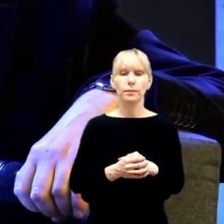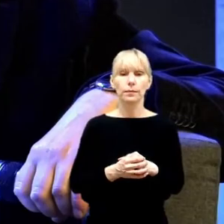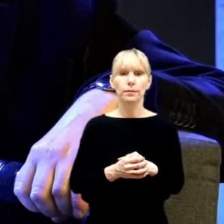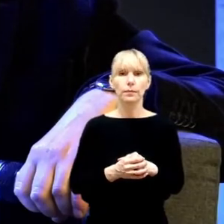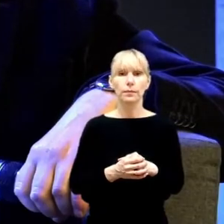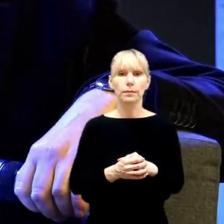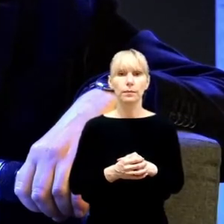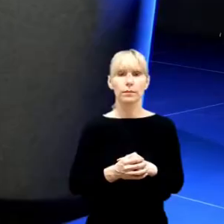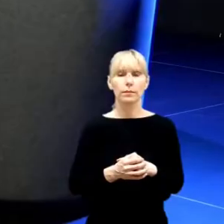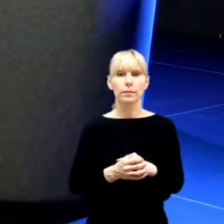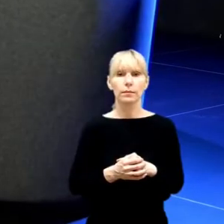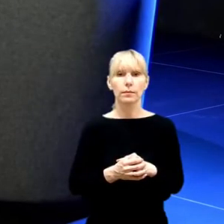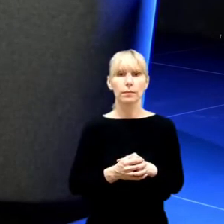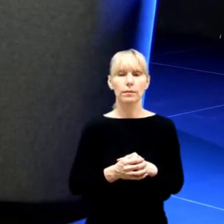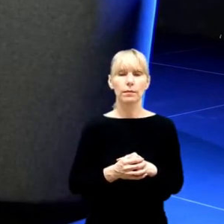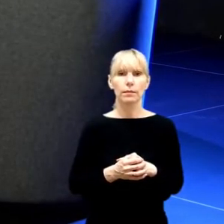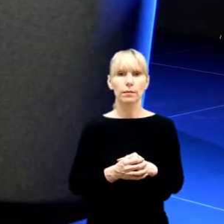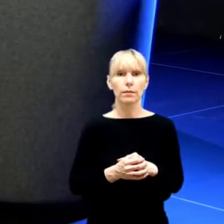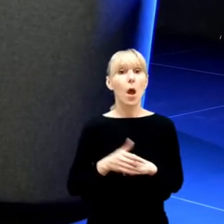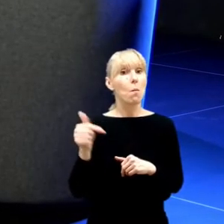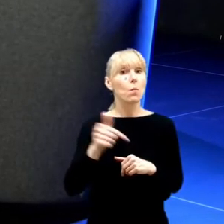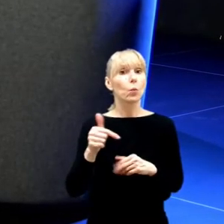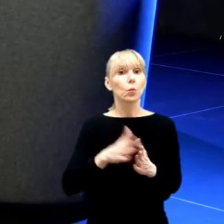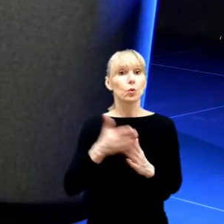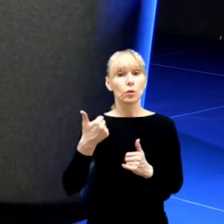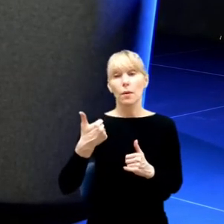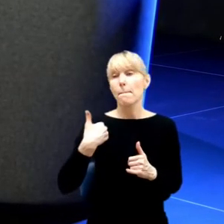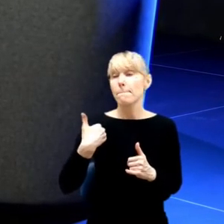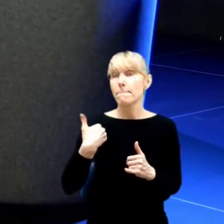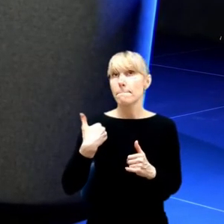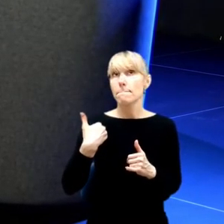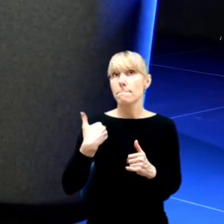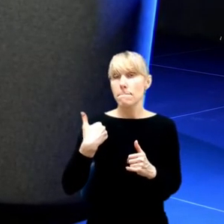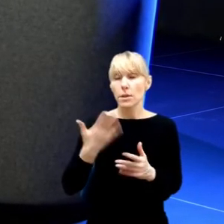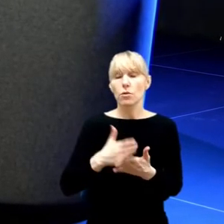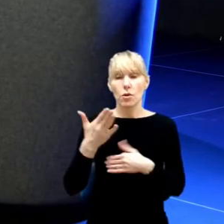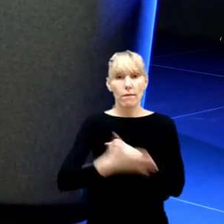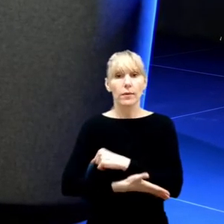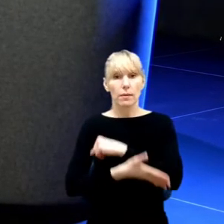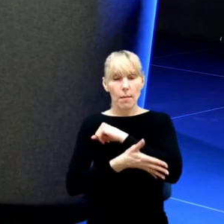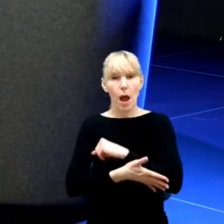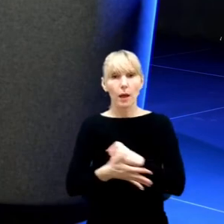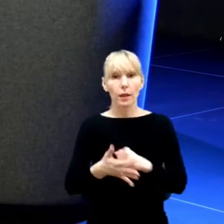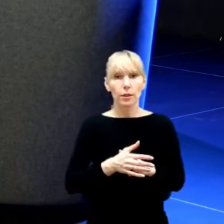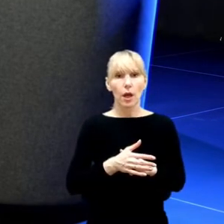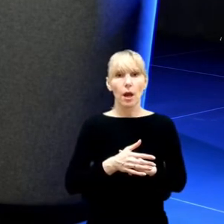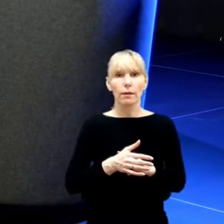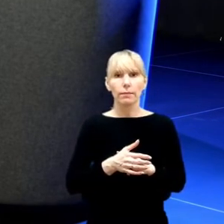Musi istnieć wsparcie z poziomu centralnego polityki takiej lokalnej w małych i średnich miastach.